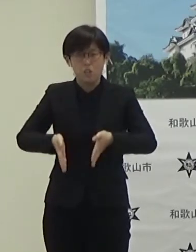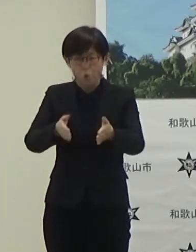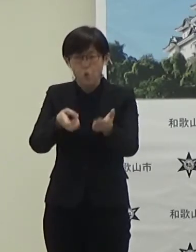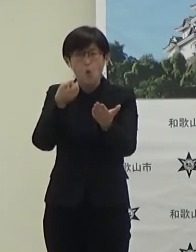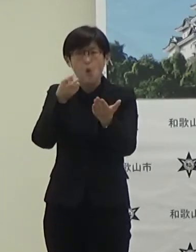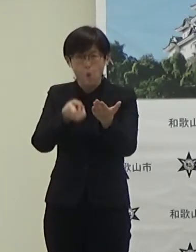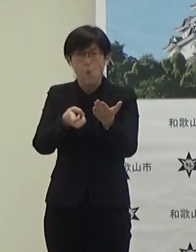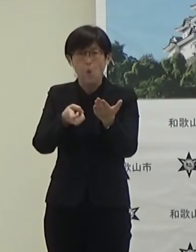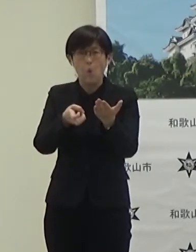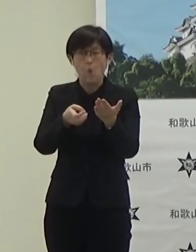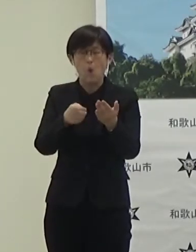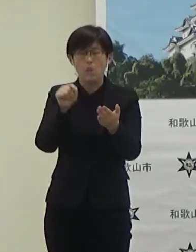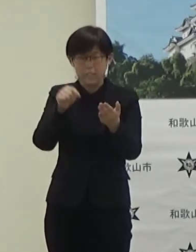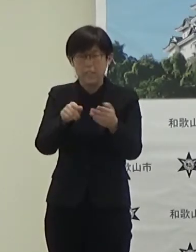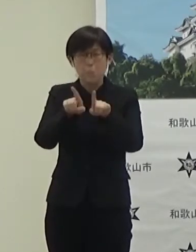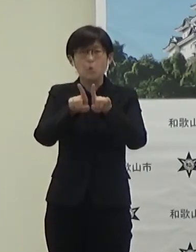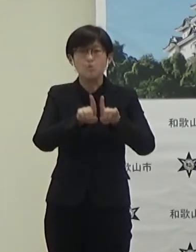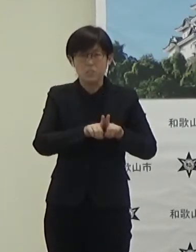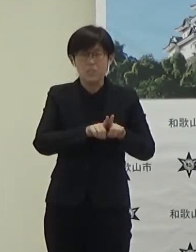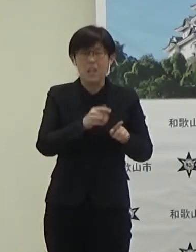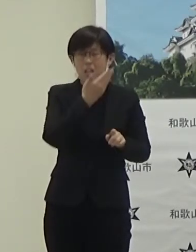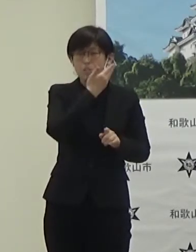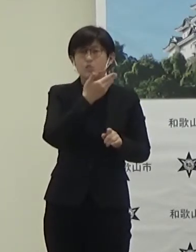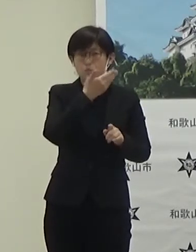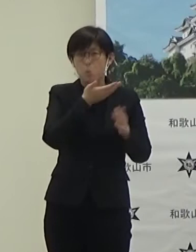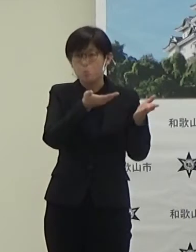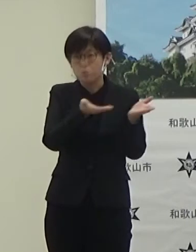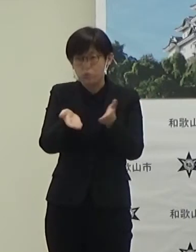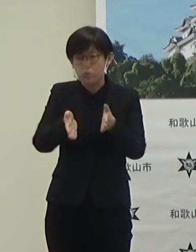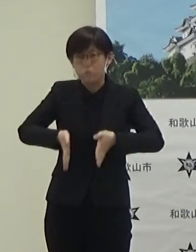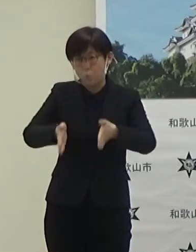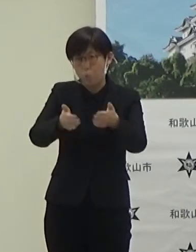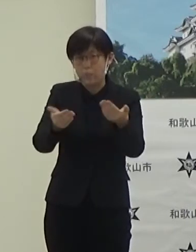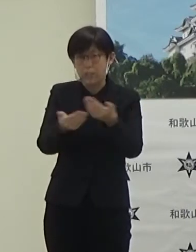ということで指定されました これは今後の事業化に向けて大きな